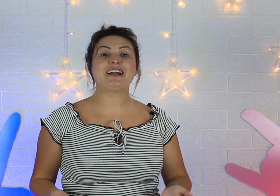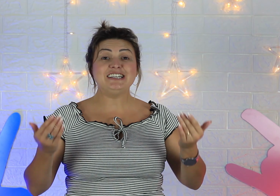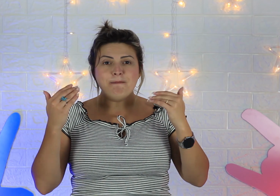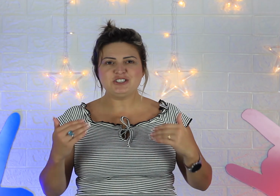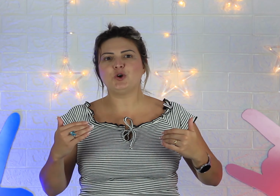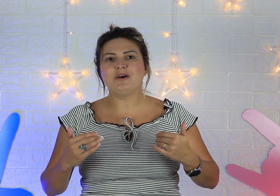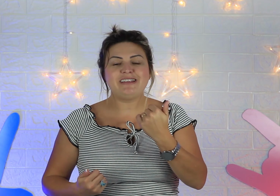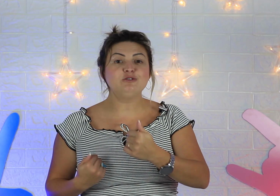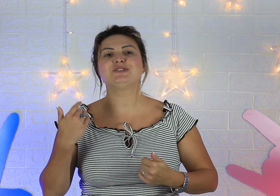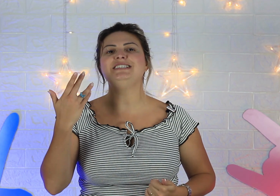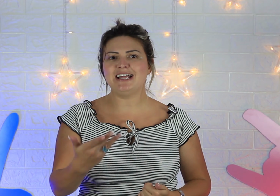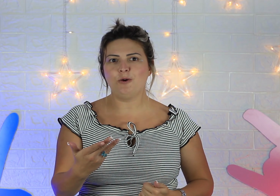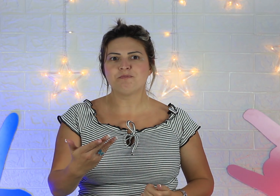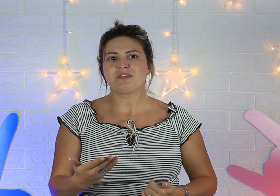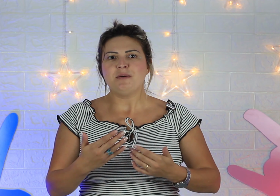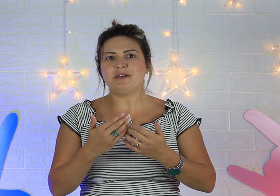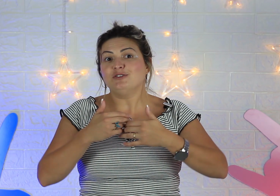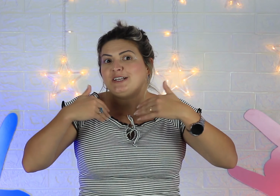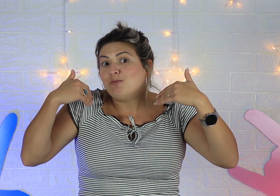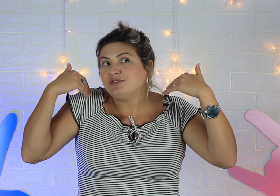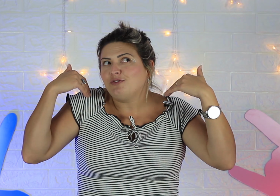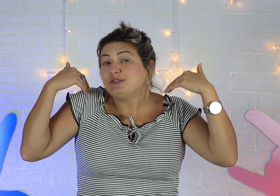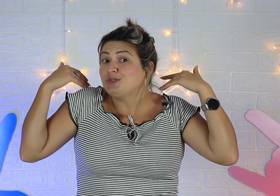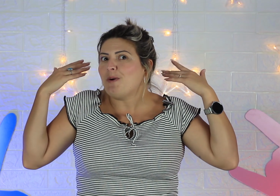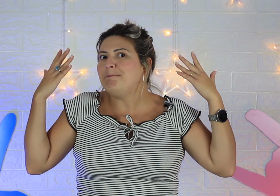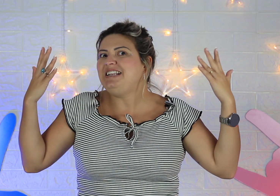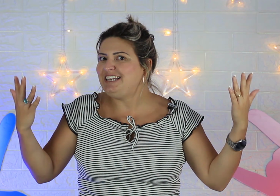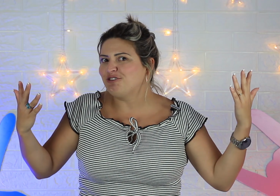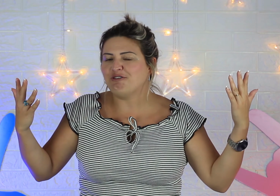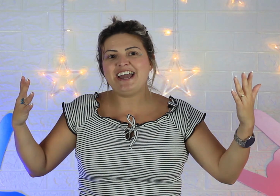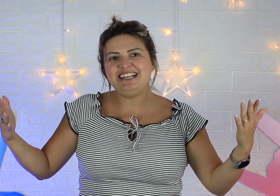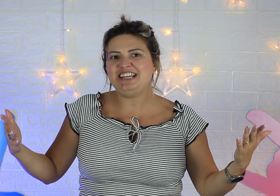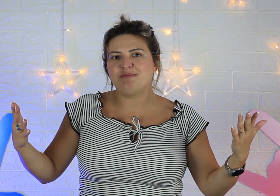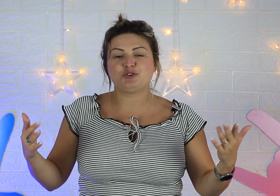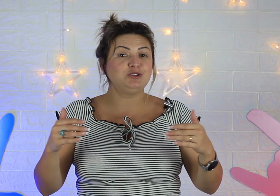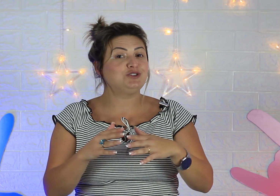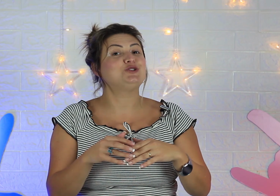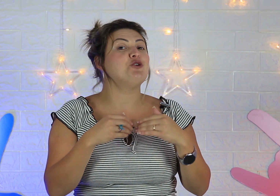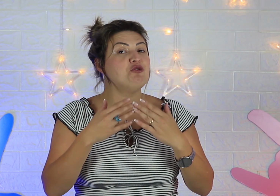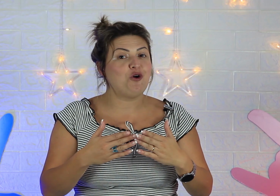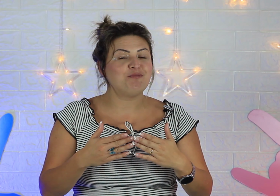forma Cada pessoa tem um sinal para você como se fosse no seu apelido em Libras como se fosse o seu